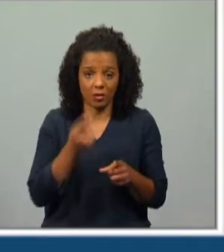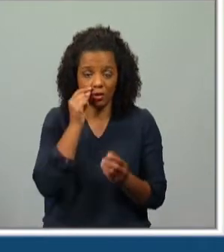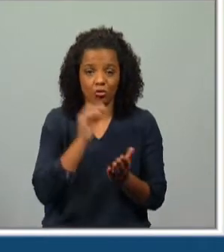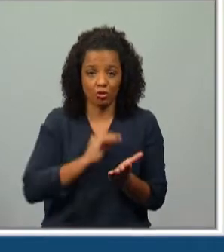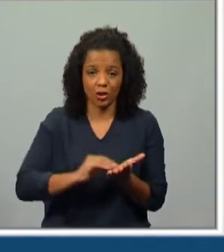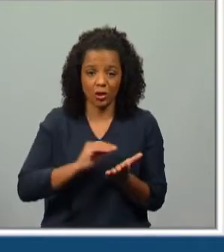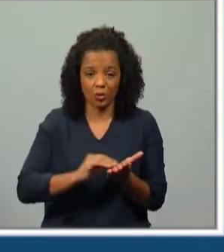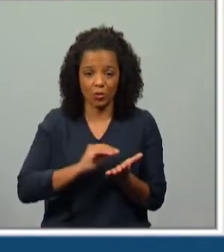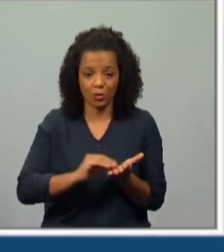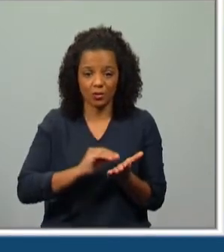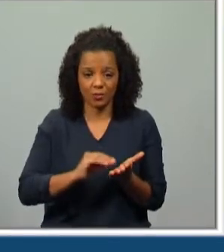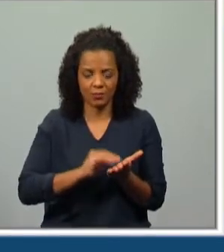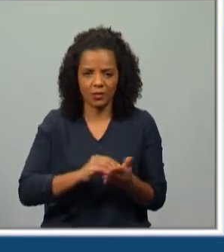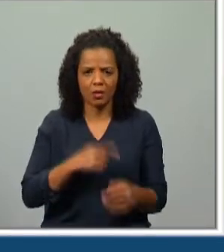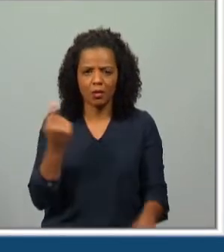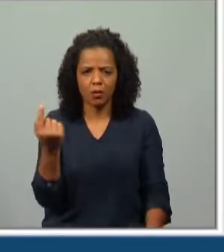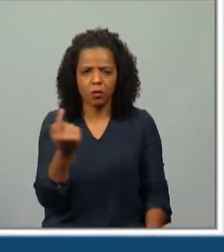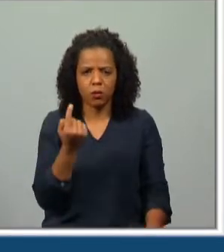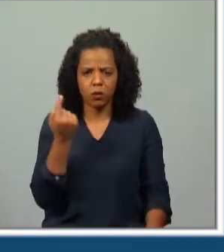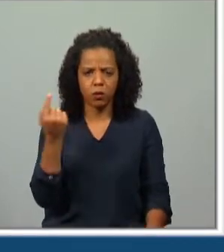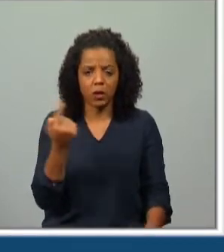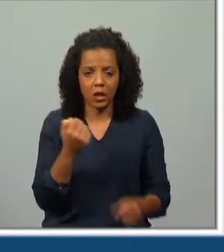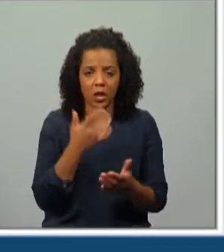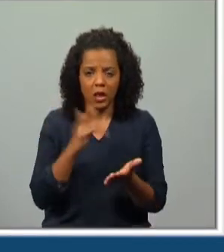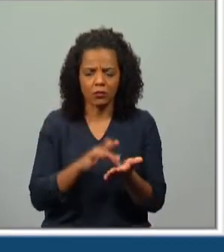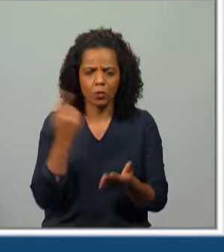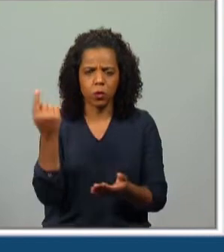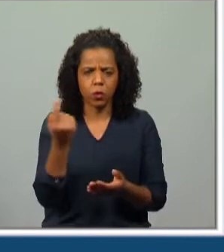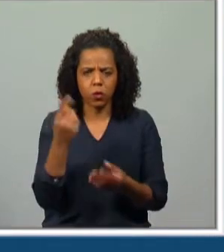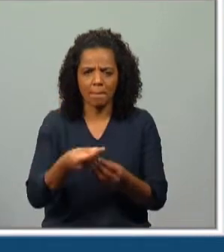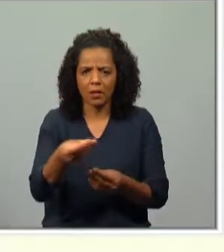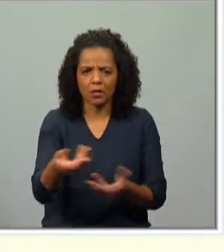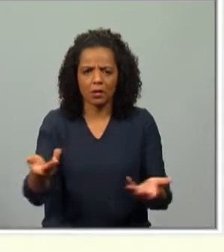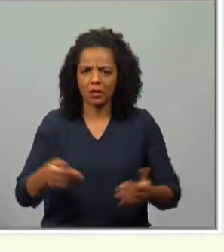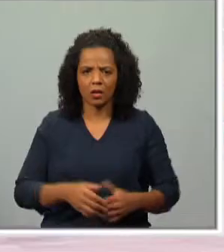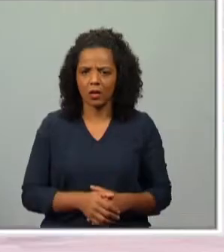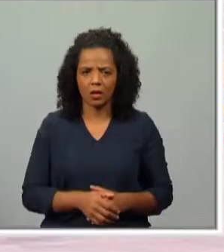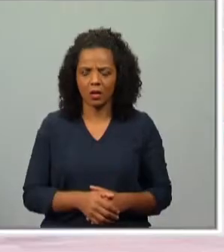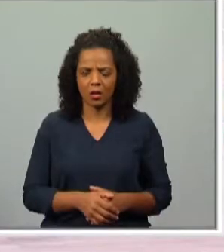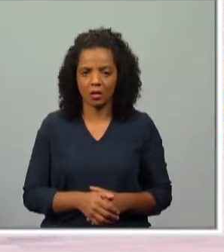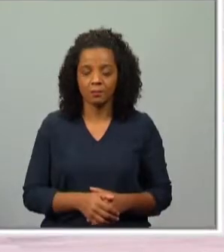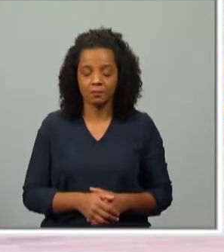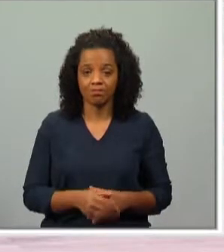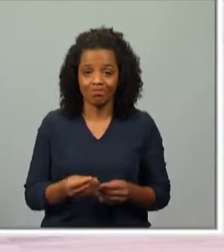dele demorar muito tempo a entregar as suas obras não é e de fazer e se calhar 交付需要很長時間你的作品不應該做，也許